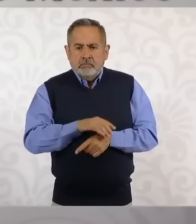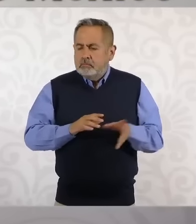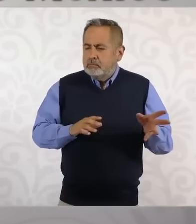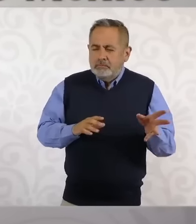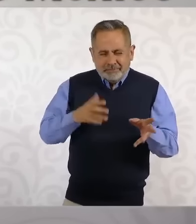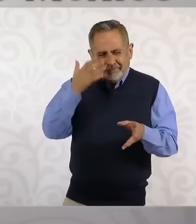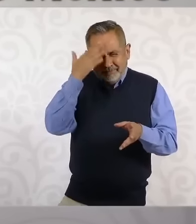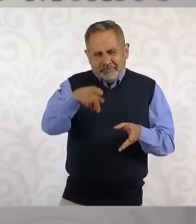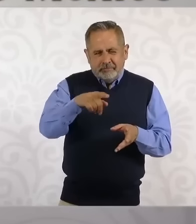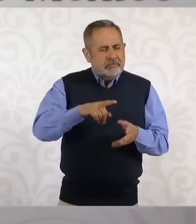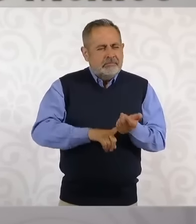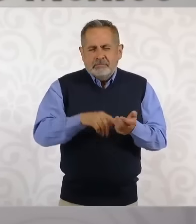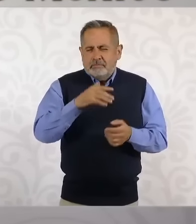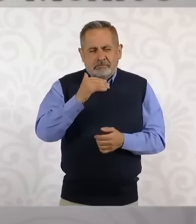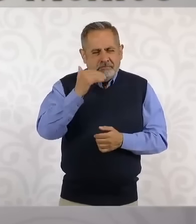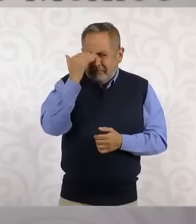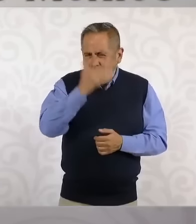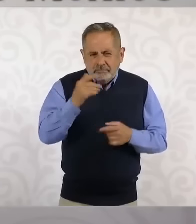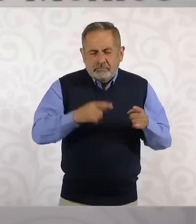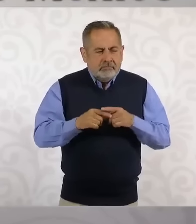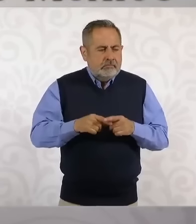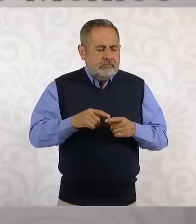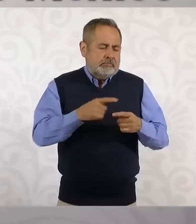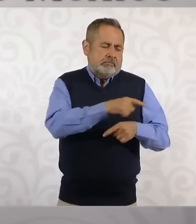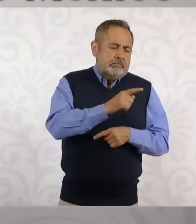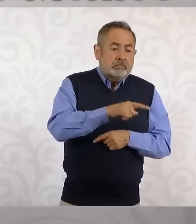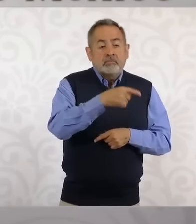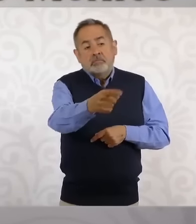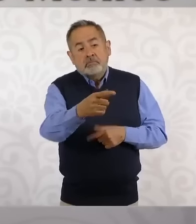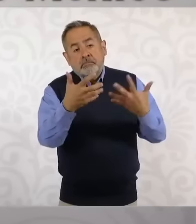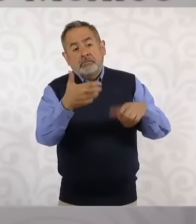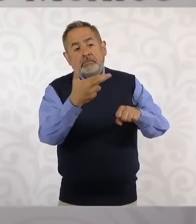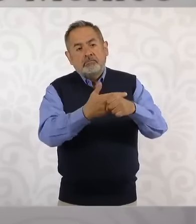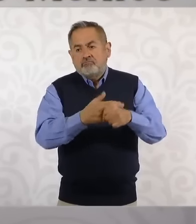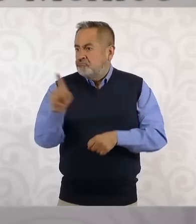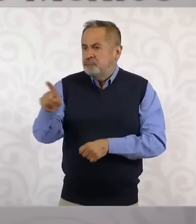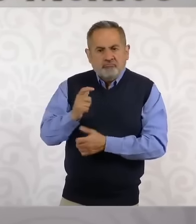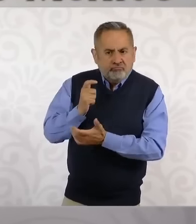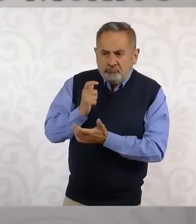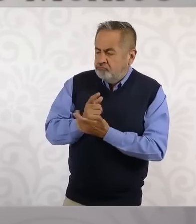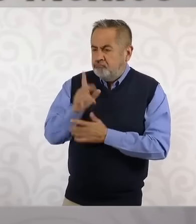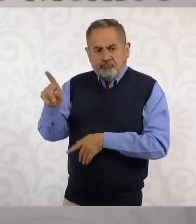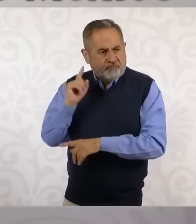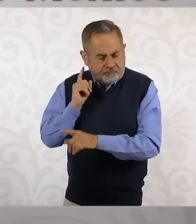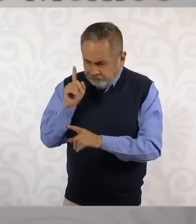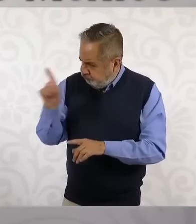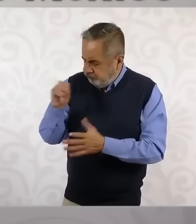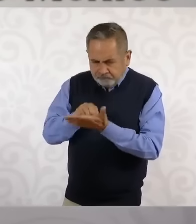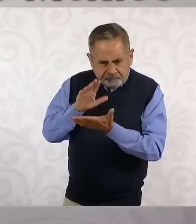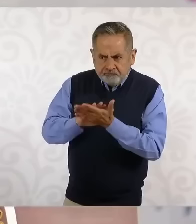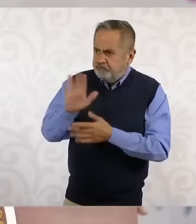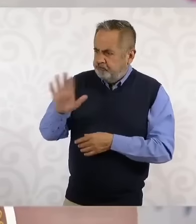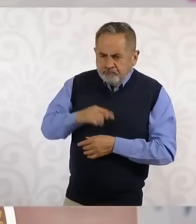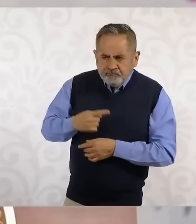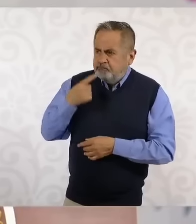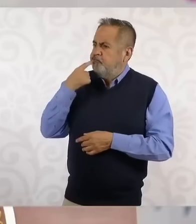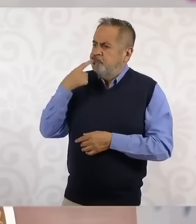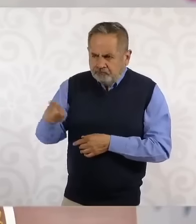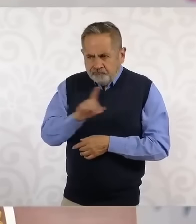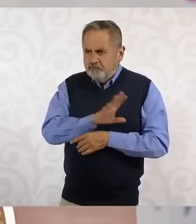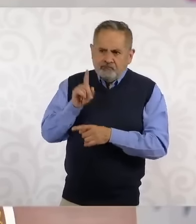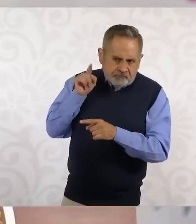las empresas que se contratan y que amenazan prácticamente a quien tiene un eh una deuda eh